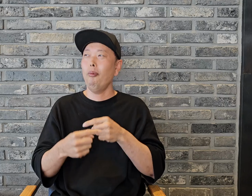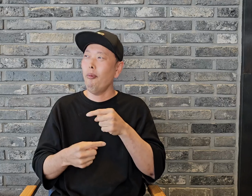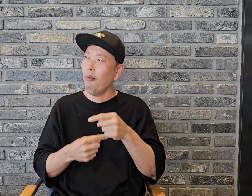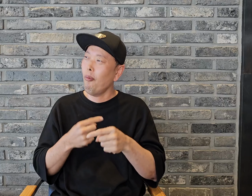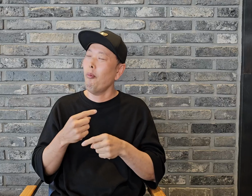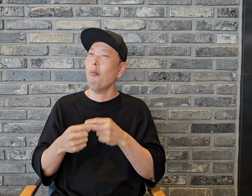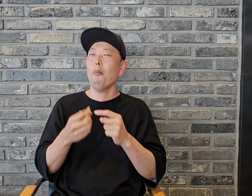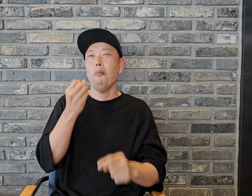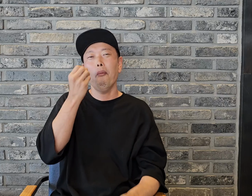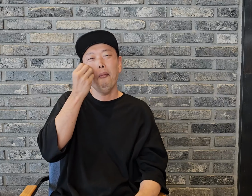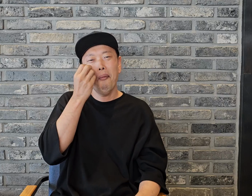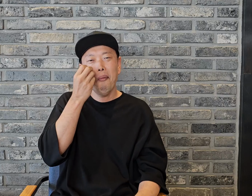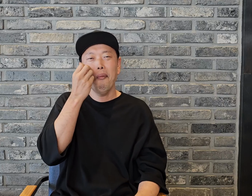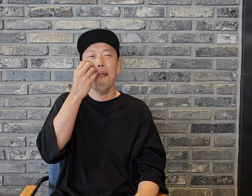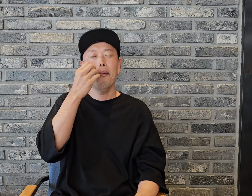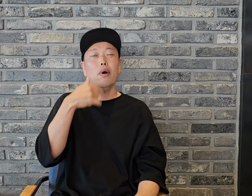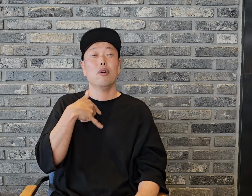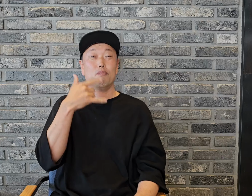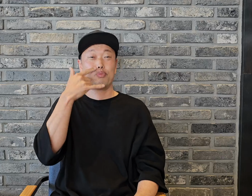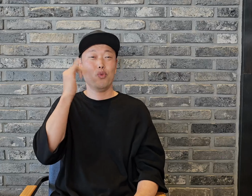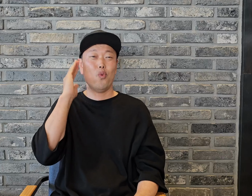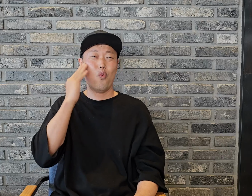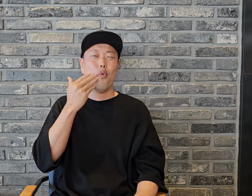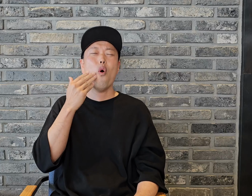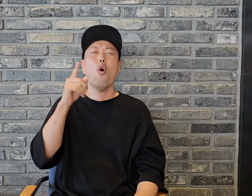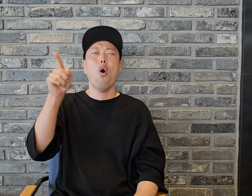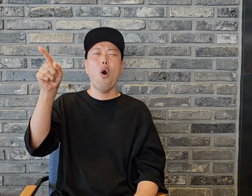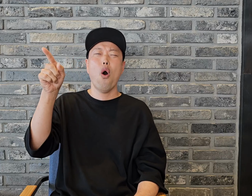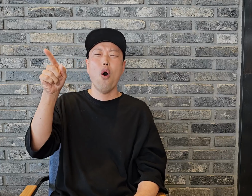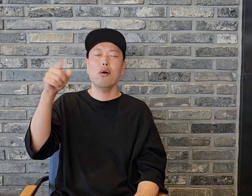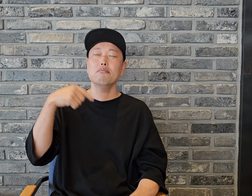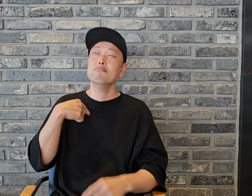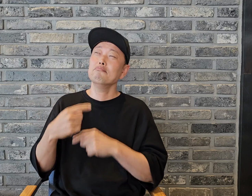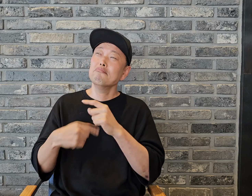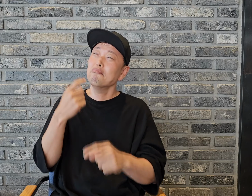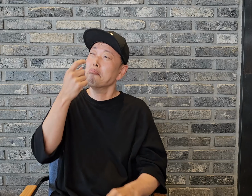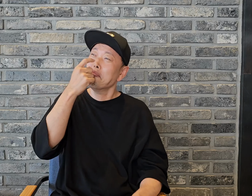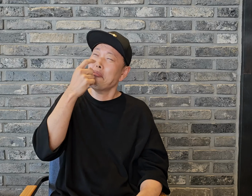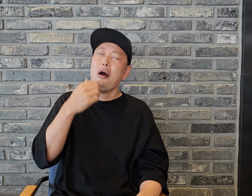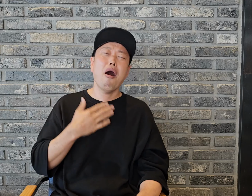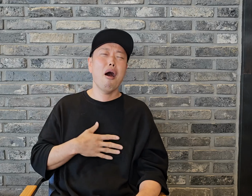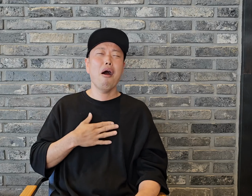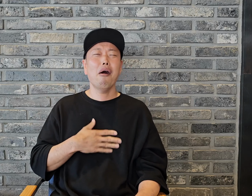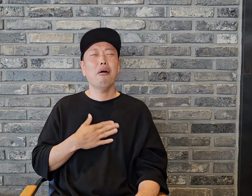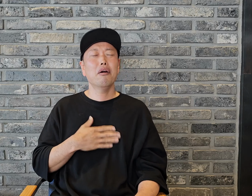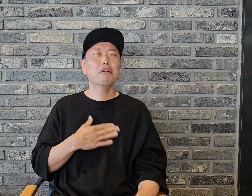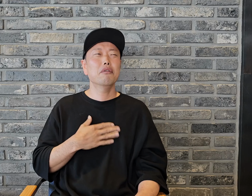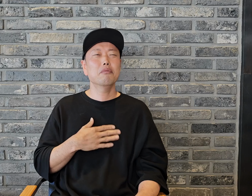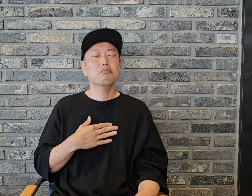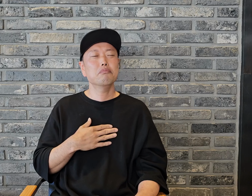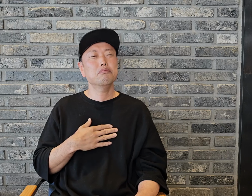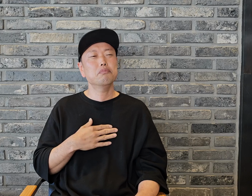„Ah, das ist Gebärdensprache.“ Es war wirklich erstaunlich. Meine Eltern sind gehörlos, daher kannte ich die Gebärdensprache gut, aber